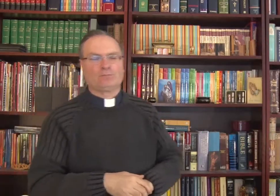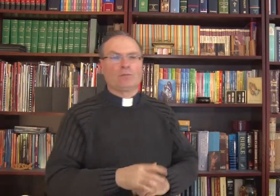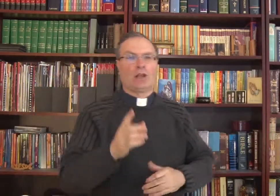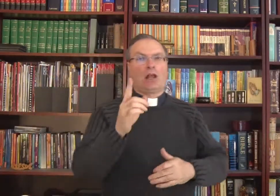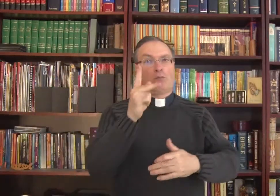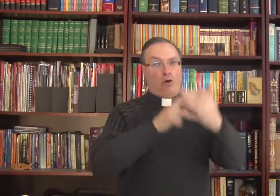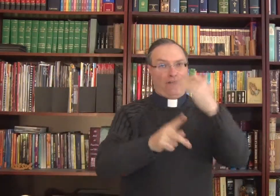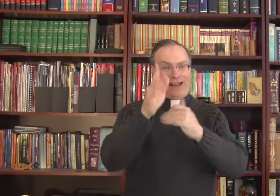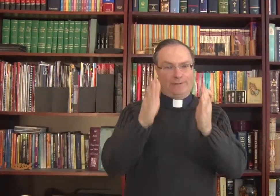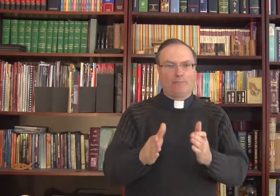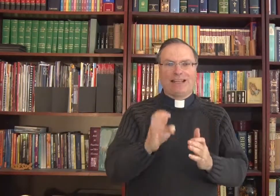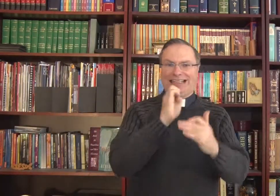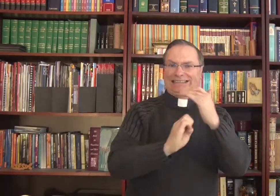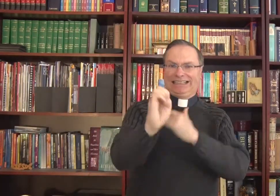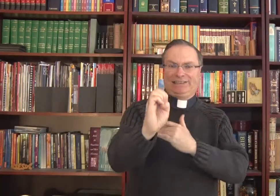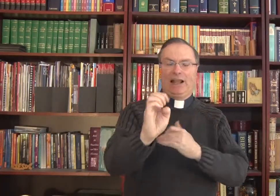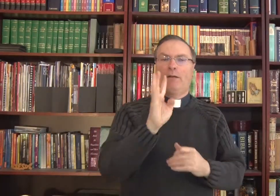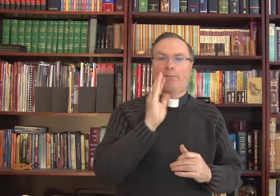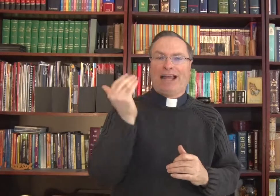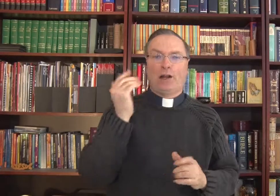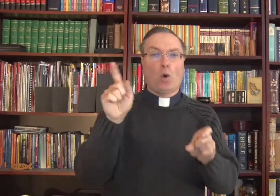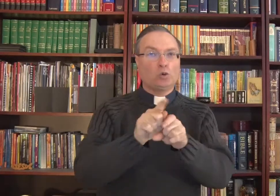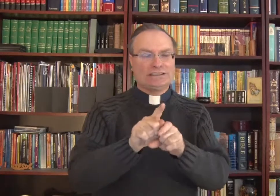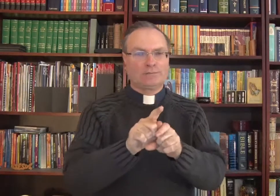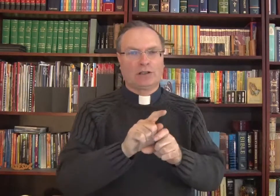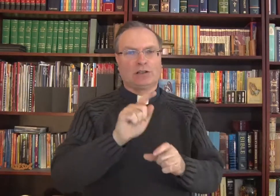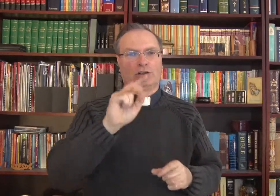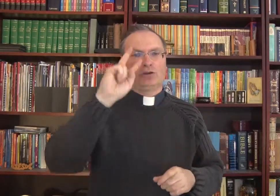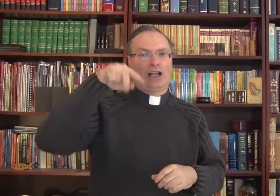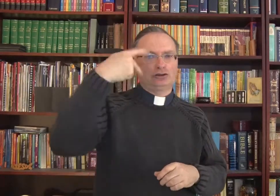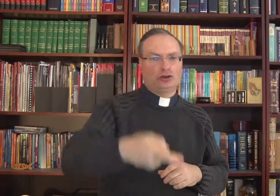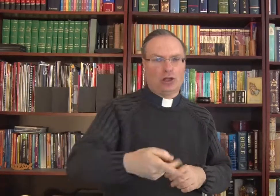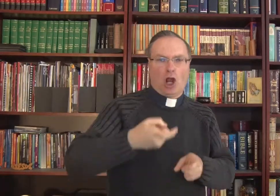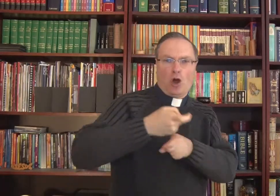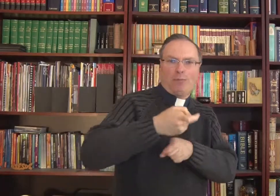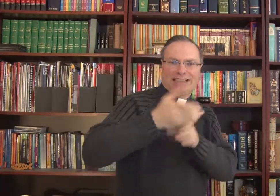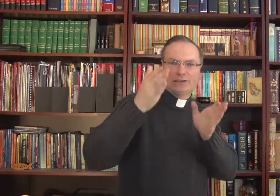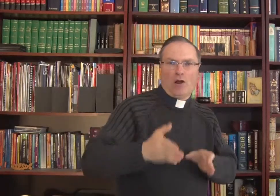Le prophète Ésaïe parlait aussi de la chute de l’oppresseur